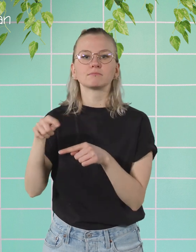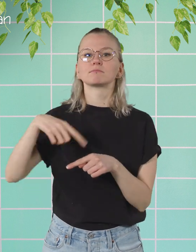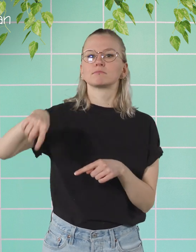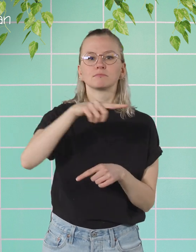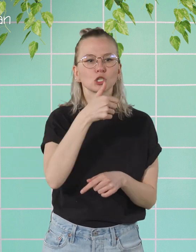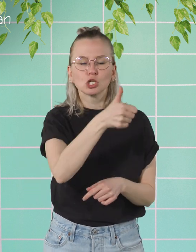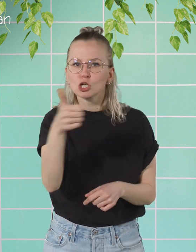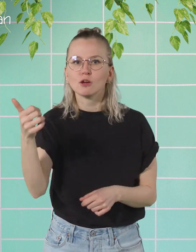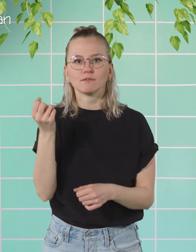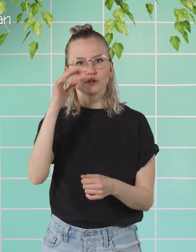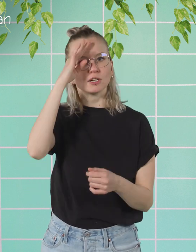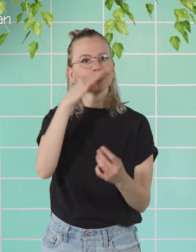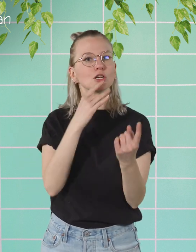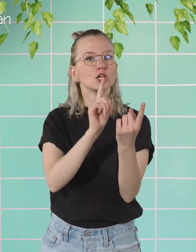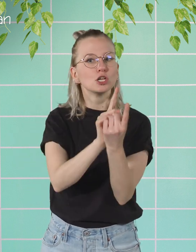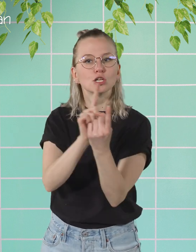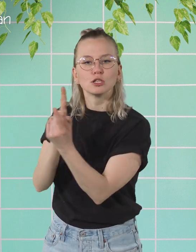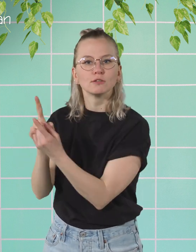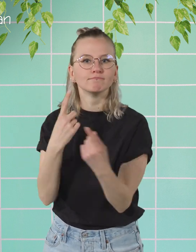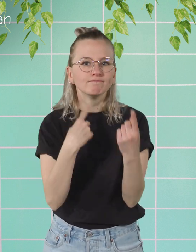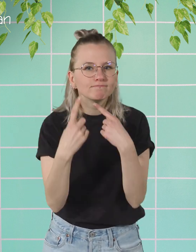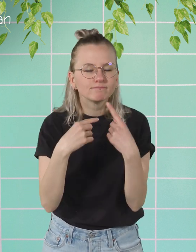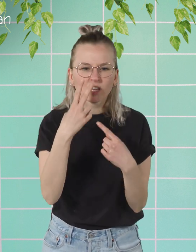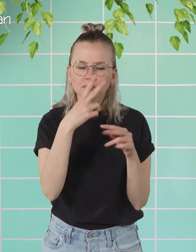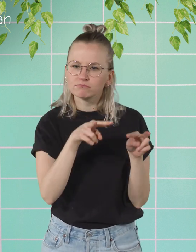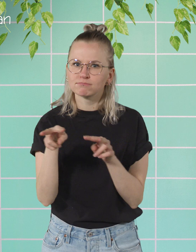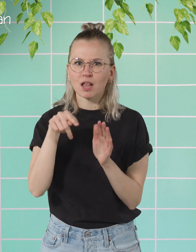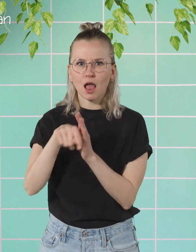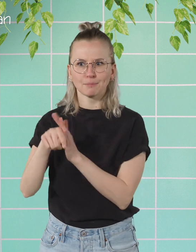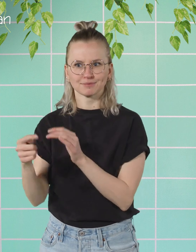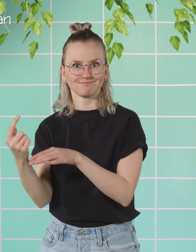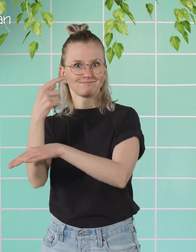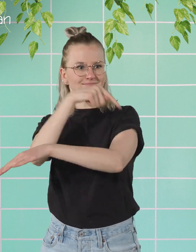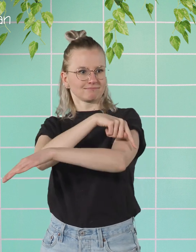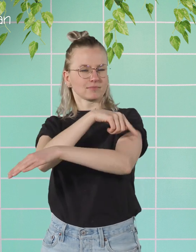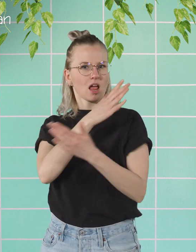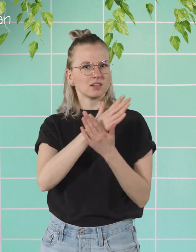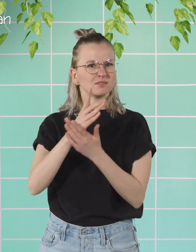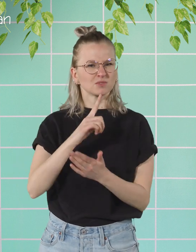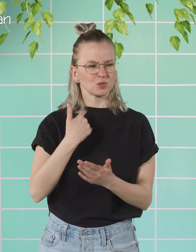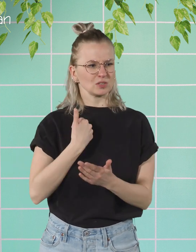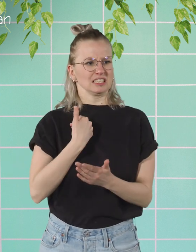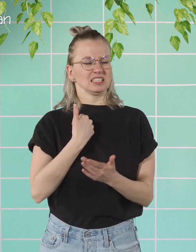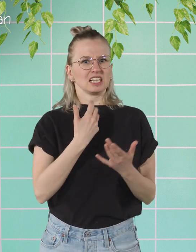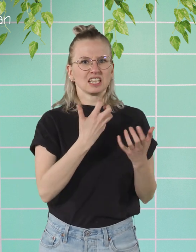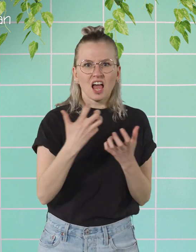Tällöin voimme käydä läpi kurssilla henkilökohtaisesti sovitut asiat, -